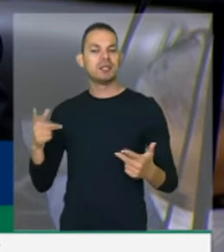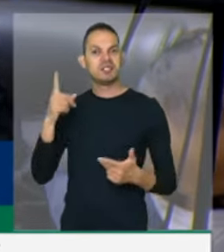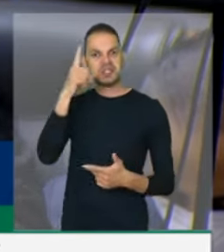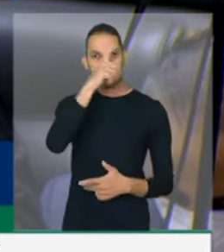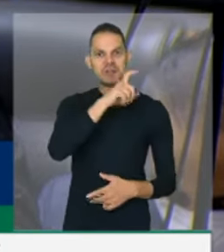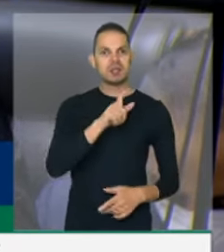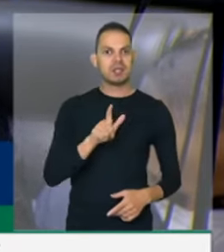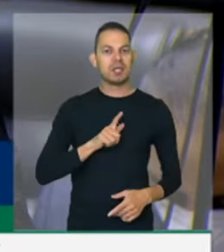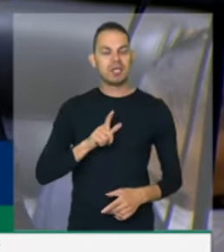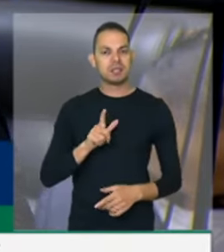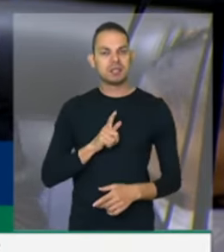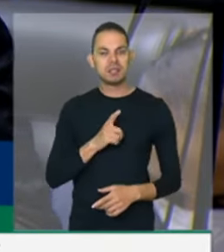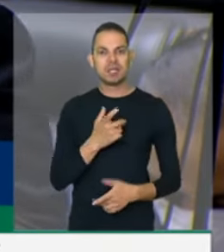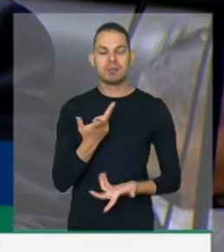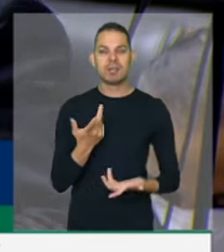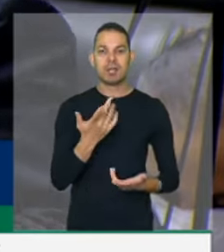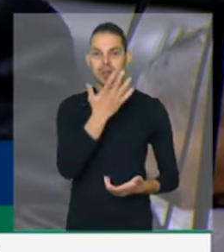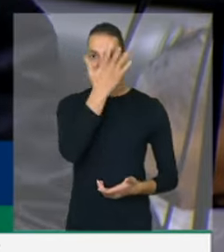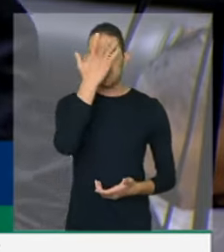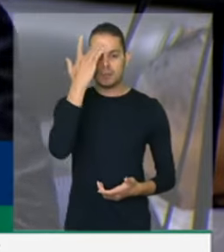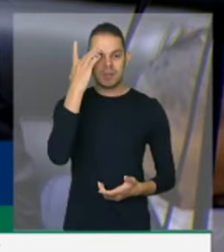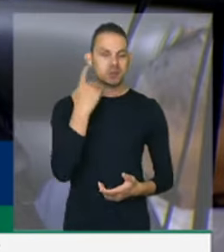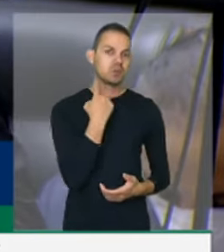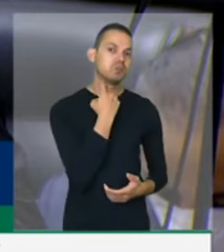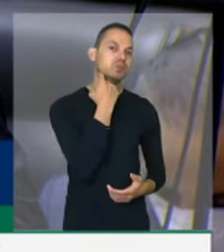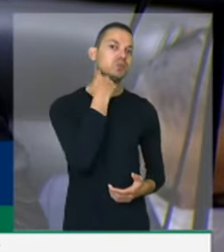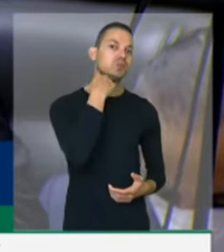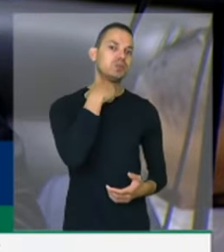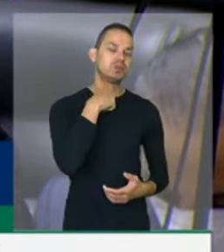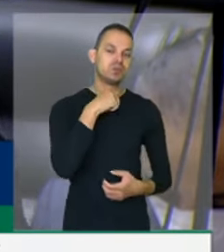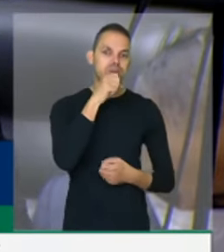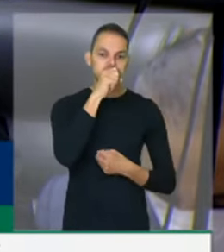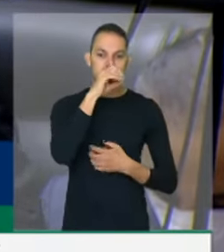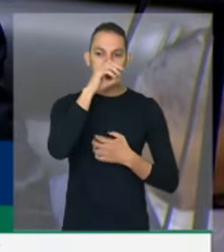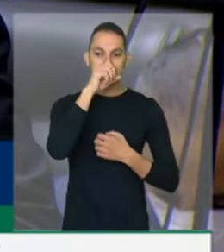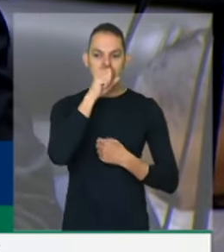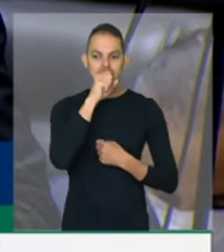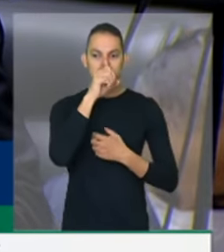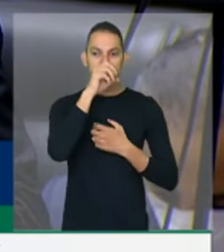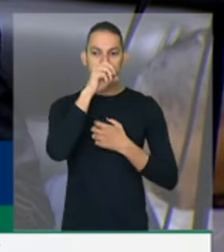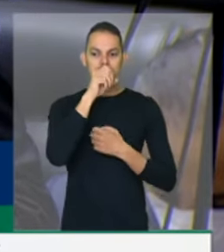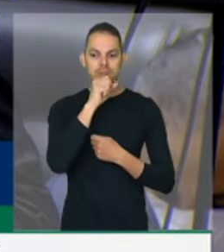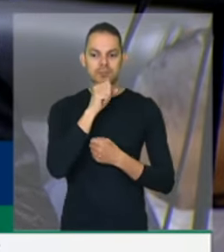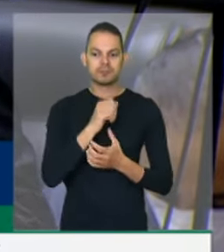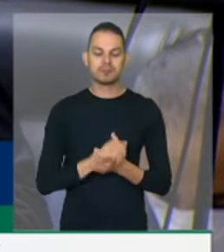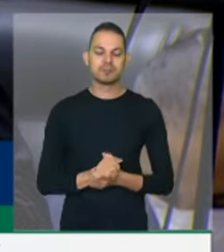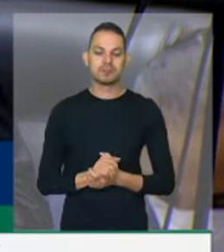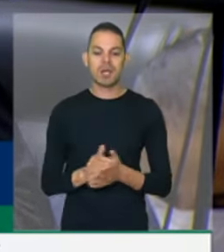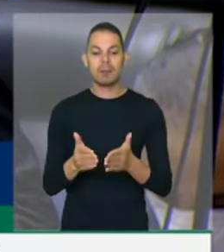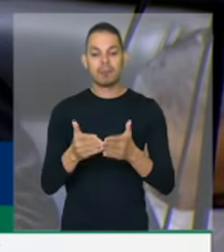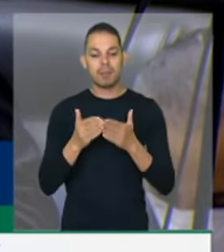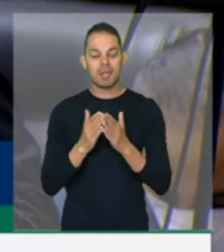PESSOAS SEREM INTUBADAS. ENTÃO EU PEÇO , PEÇO ENCARECIDAMENTE QUE O DOUTOR HIRAN TENHA ESSA SENSIBILIDADE.... E ACATE A